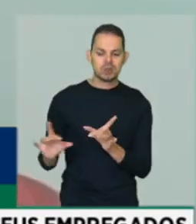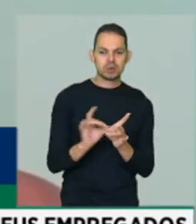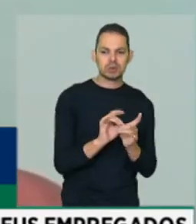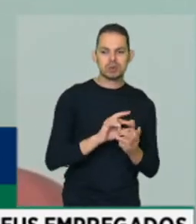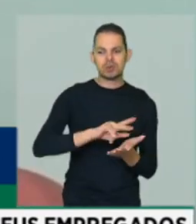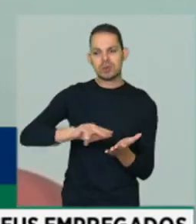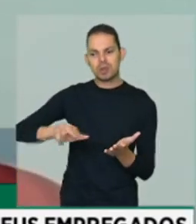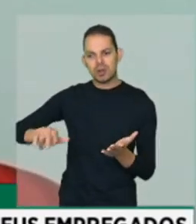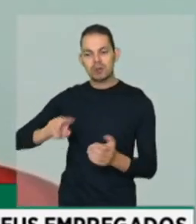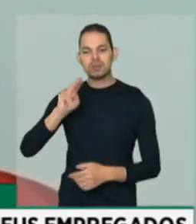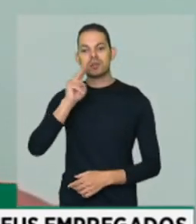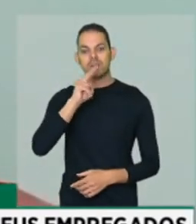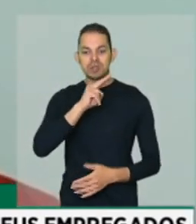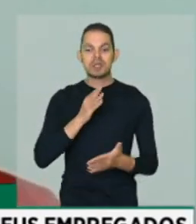QUE ESTÁ APENSADO A VÁRIOS